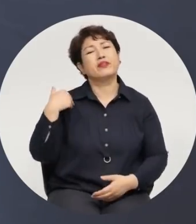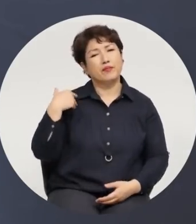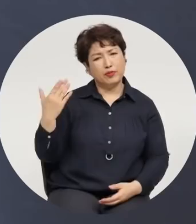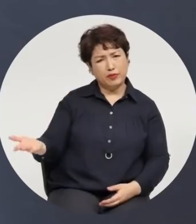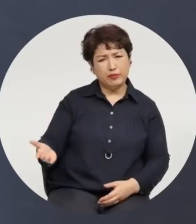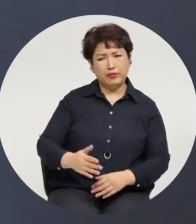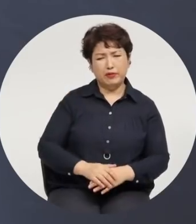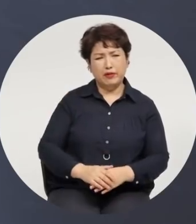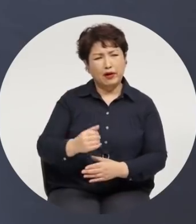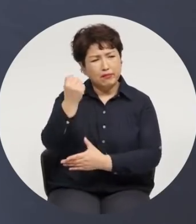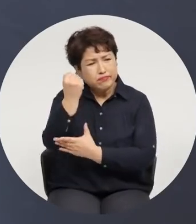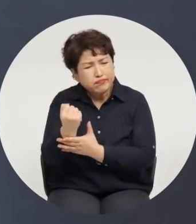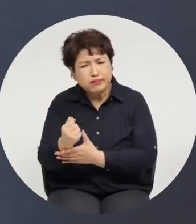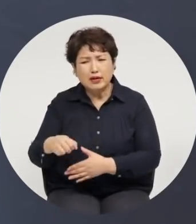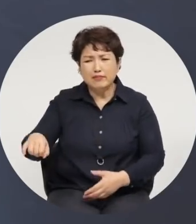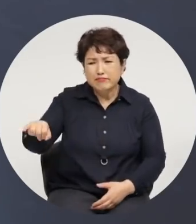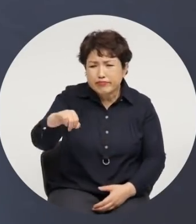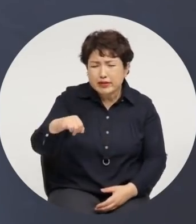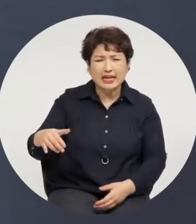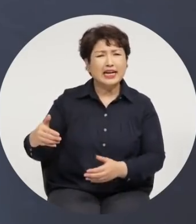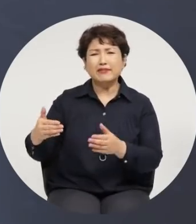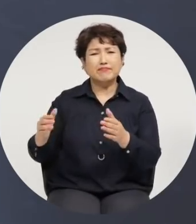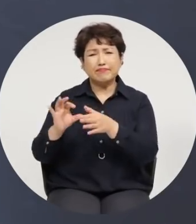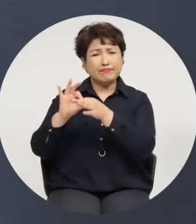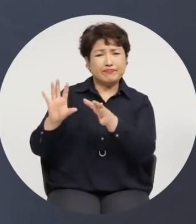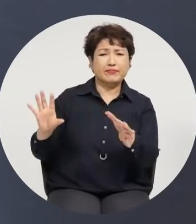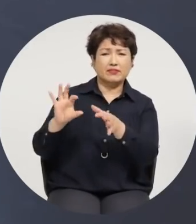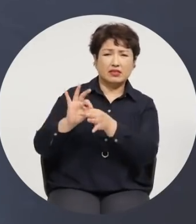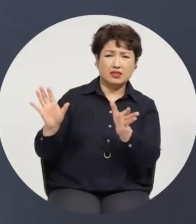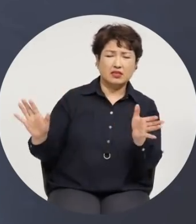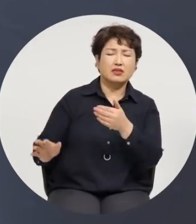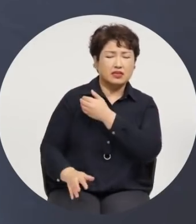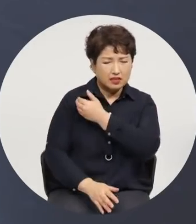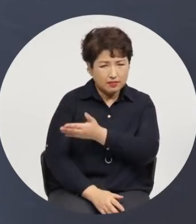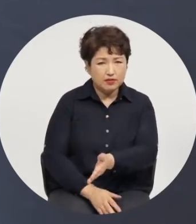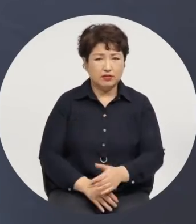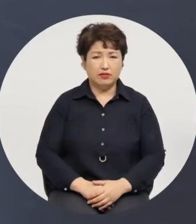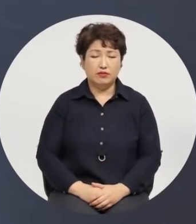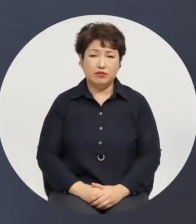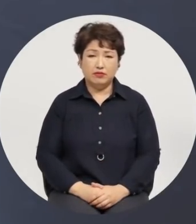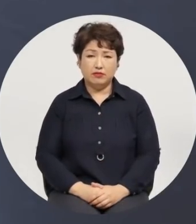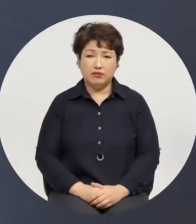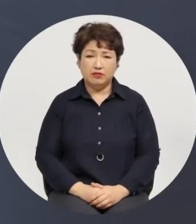곰팡이가 생기든 바퀴벌레가 나오든 일절 관여하지 않아야 해요